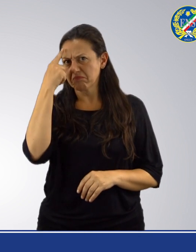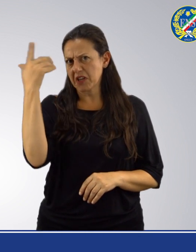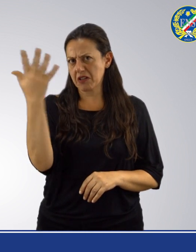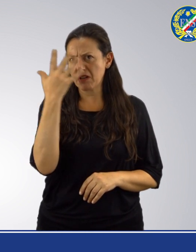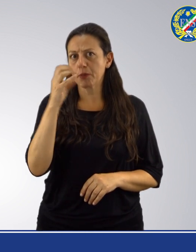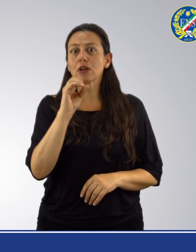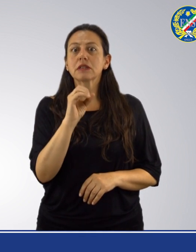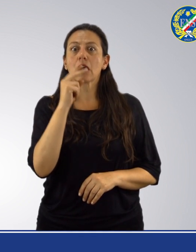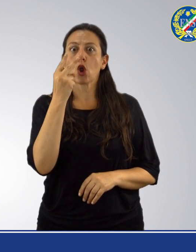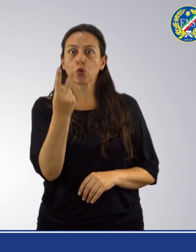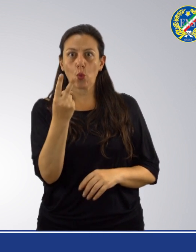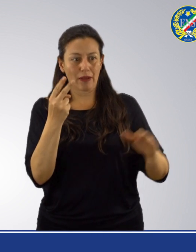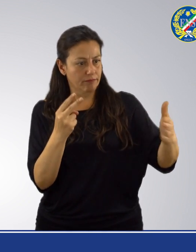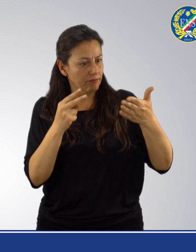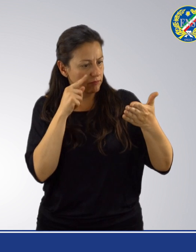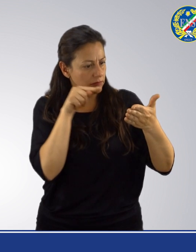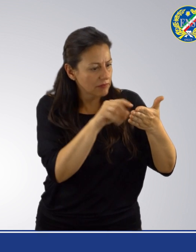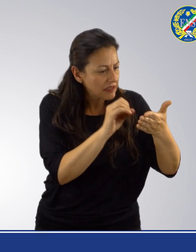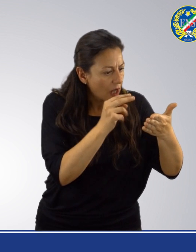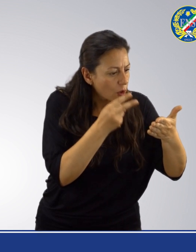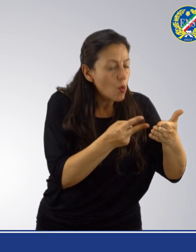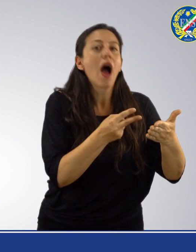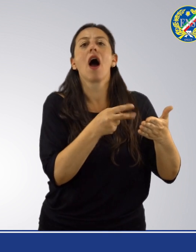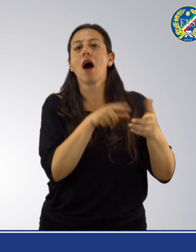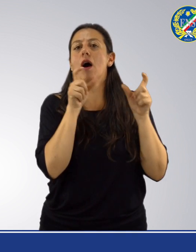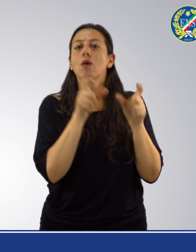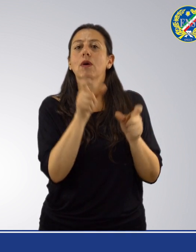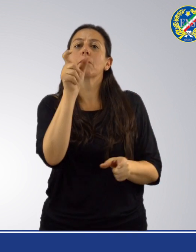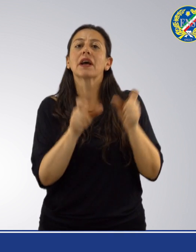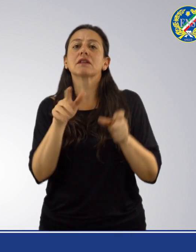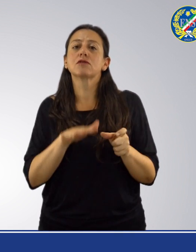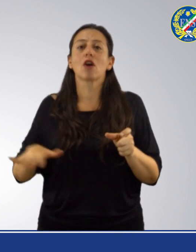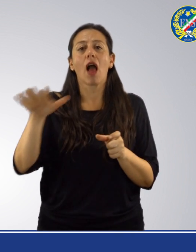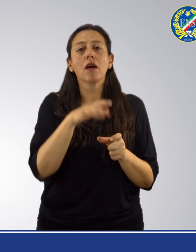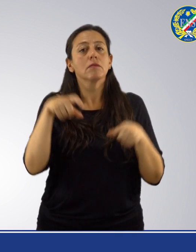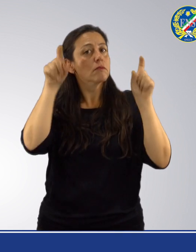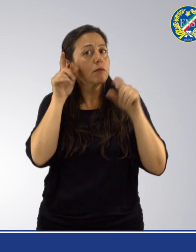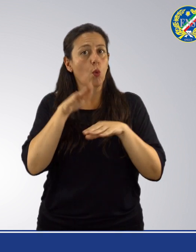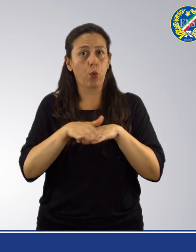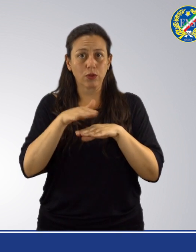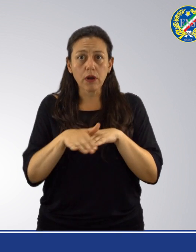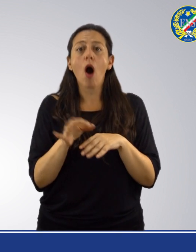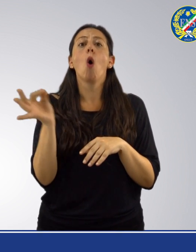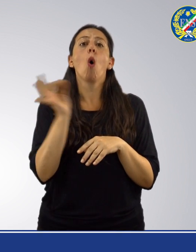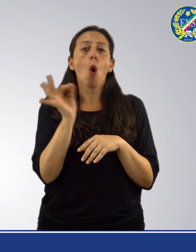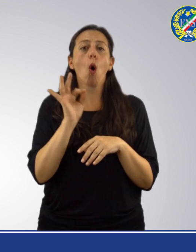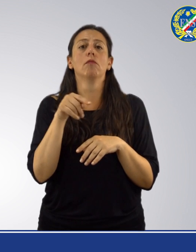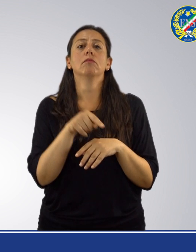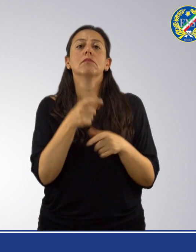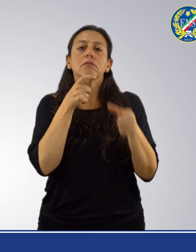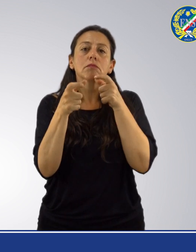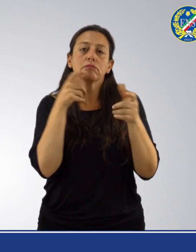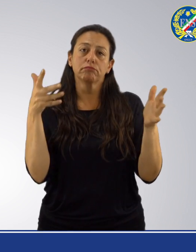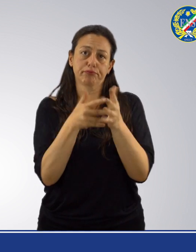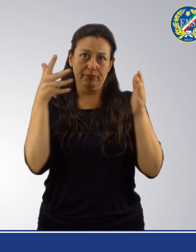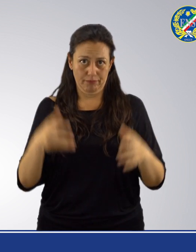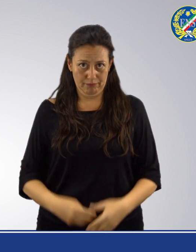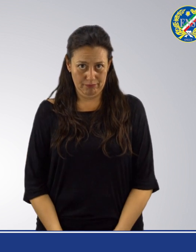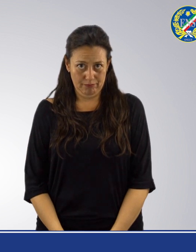Ad esempio il codice 02 indica il conducente con apparecchi acustici/aiuto alla comunicazione.